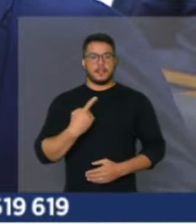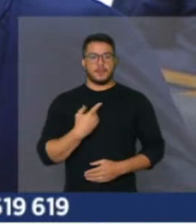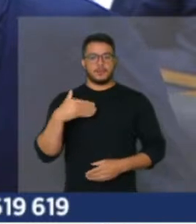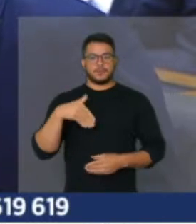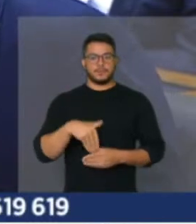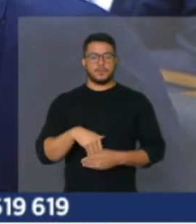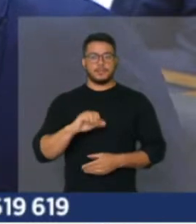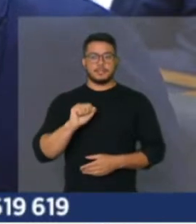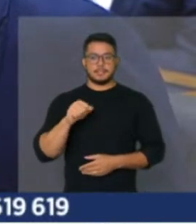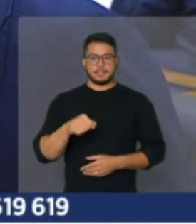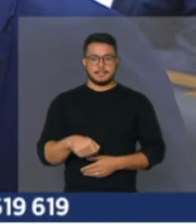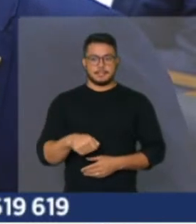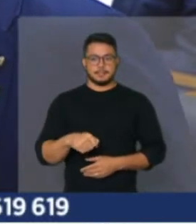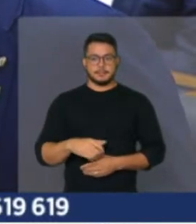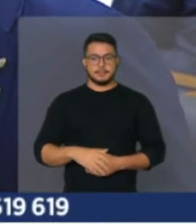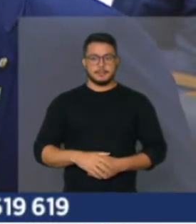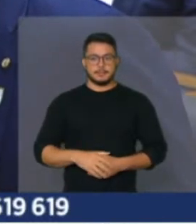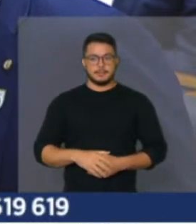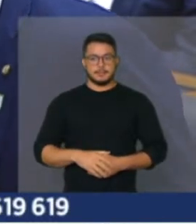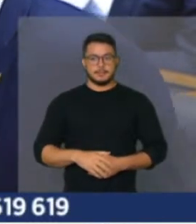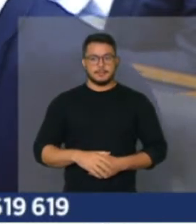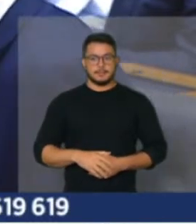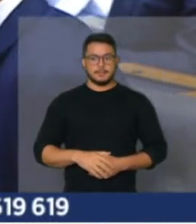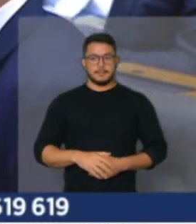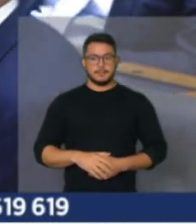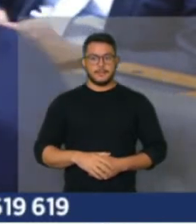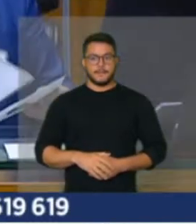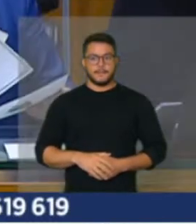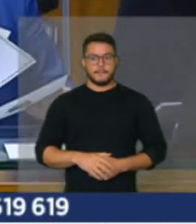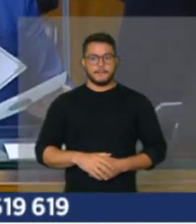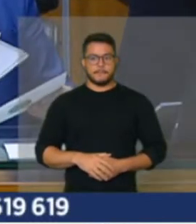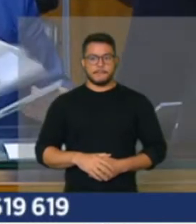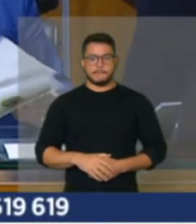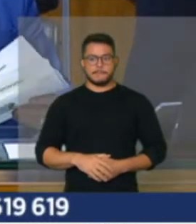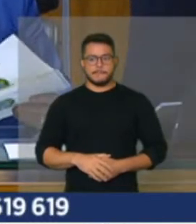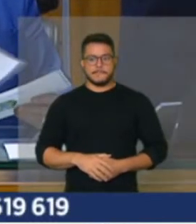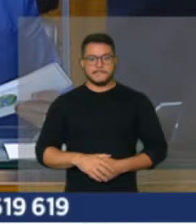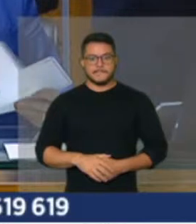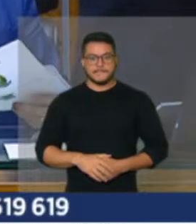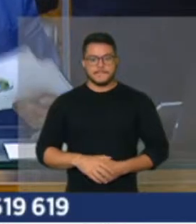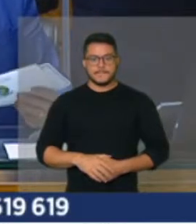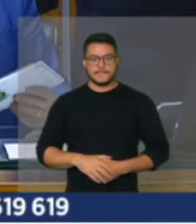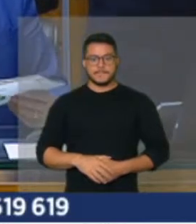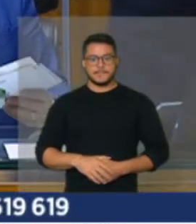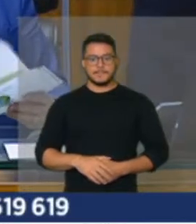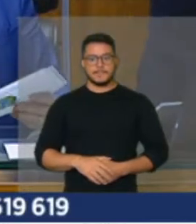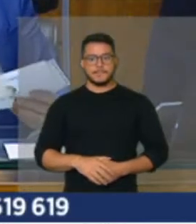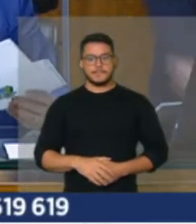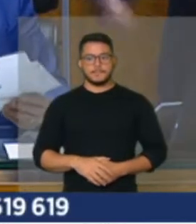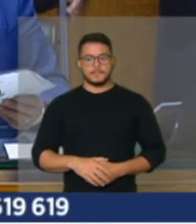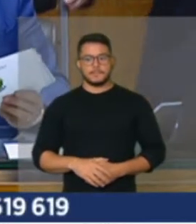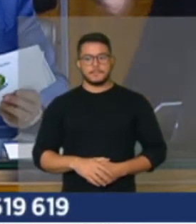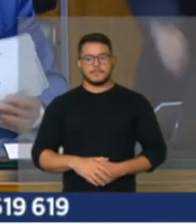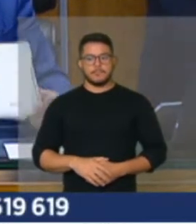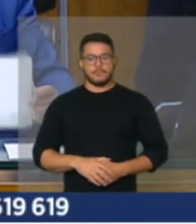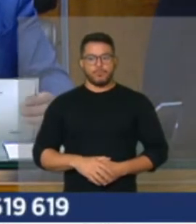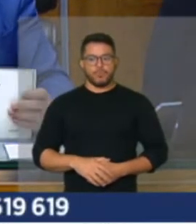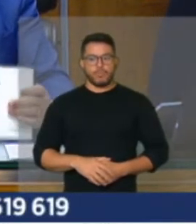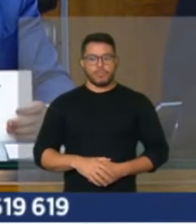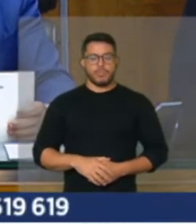[PRESIDENTE]: OK. -- [DEPUTADO]: PRESIDENTE ABRE A VOTAÇÃO. -- [PRESIDENTE]: VOU ABRIR, VOU ABRIR. A PRESIDÊNCIA SOLICITA AS SENHORAS DEPUTADAS E SENHORES DEPUTADOS QUE REGISTREM OS